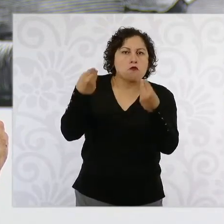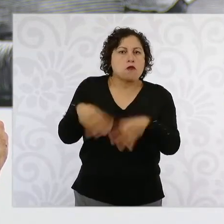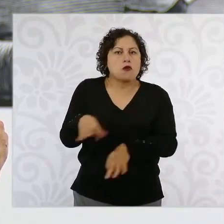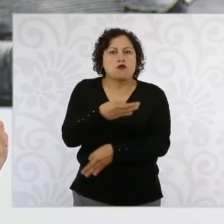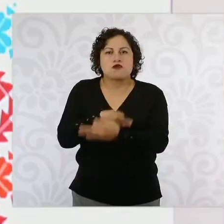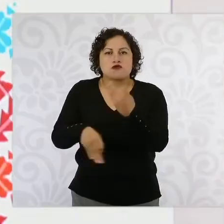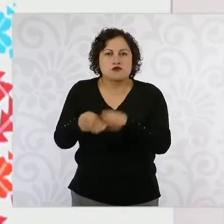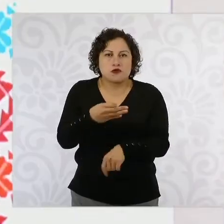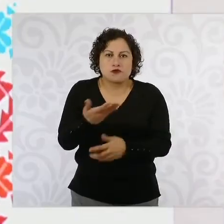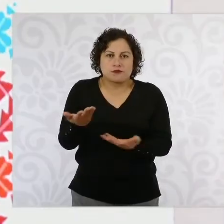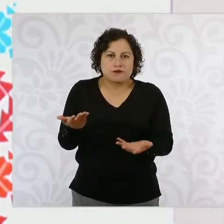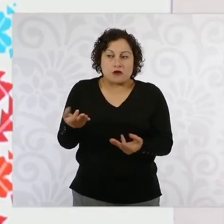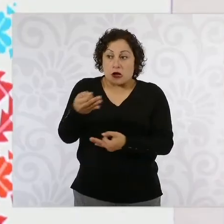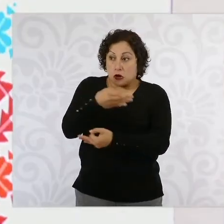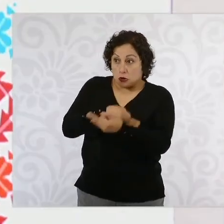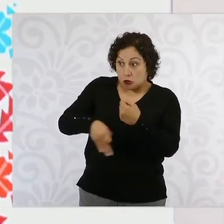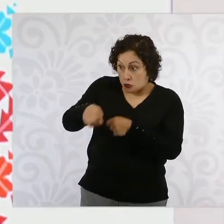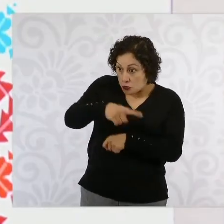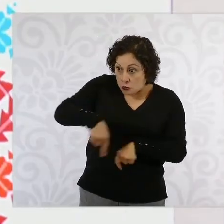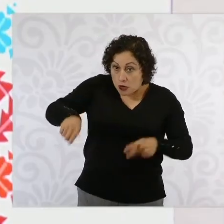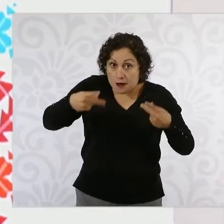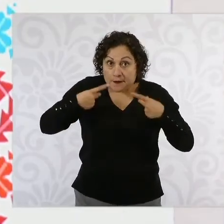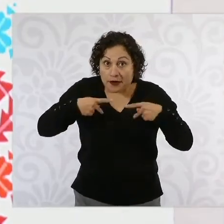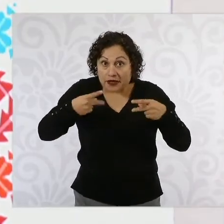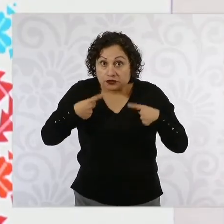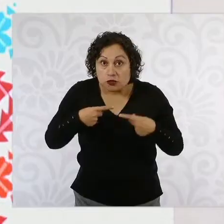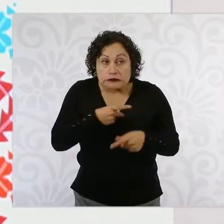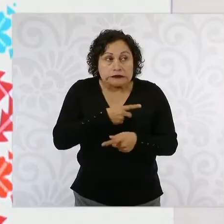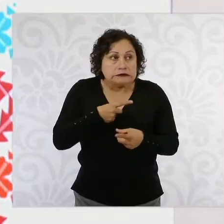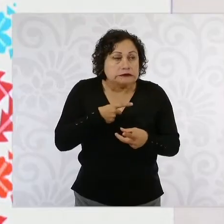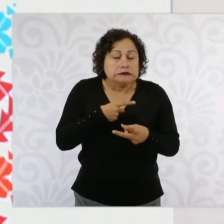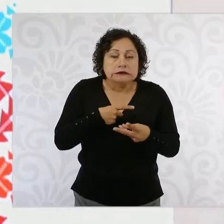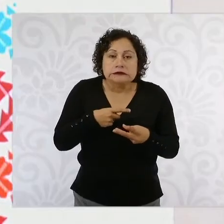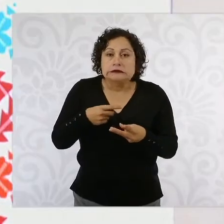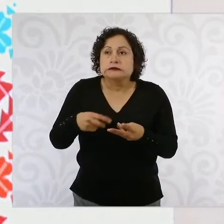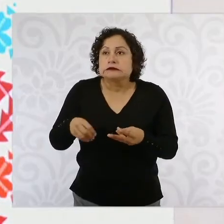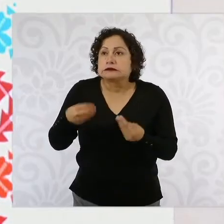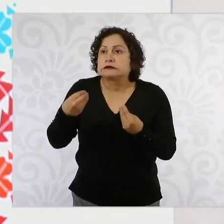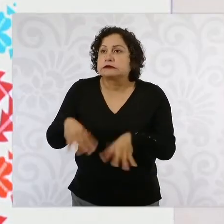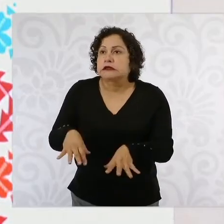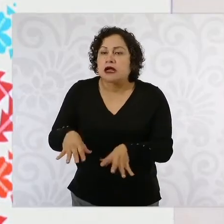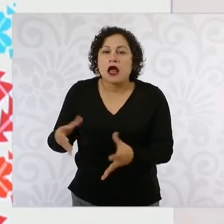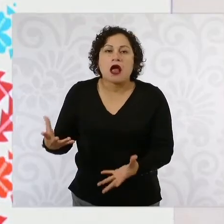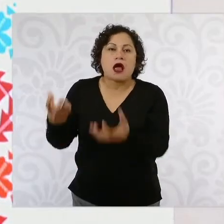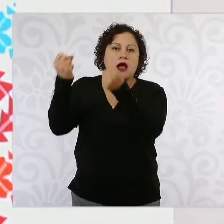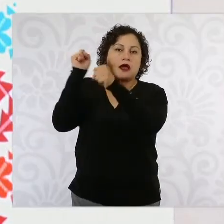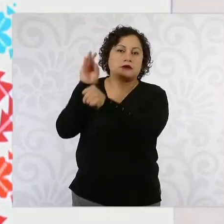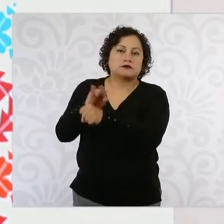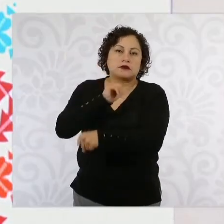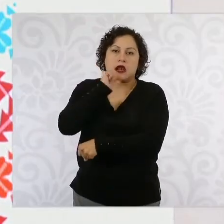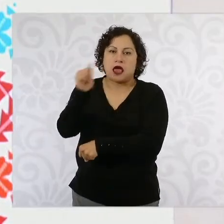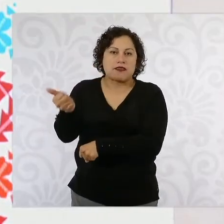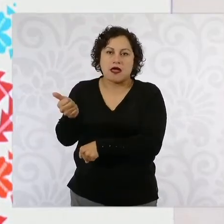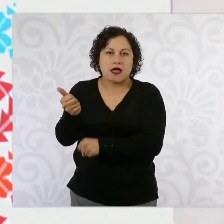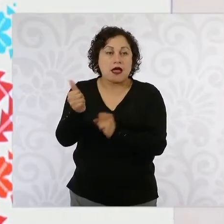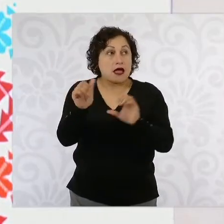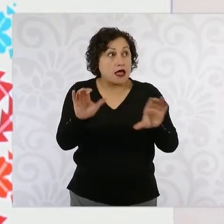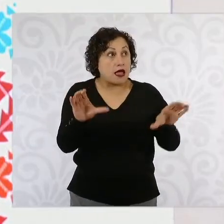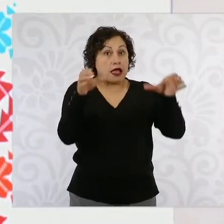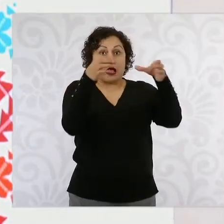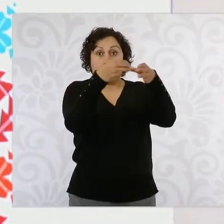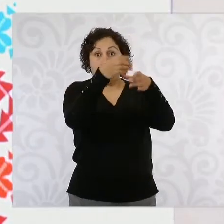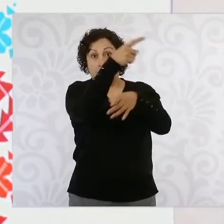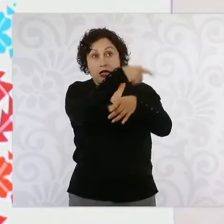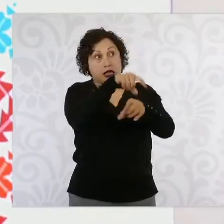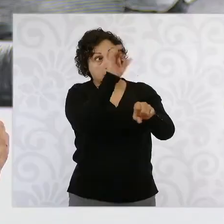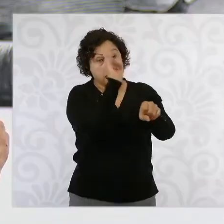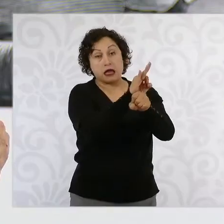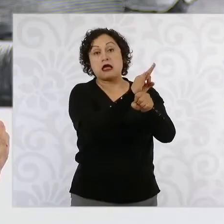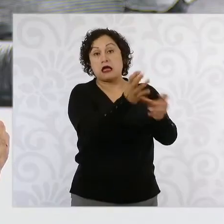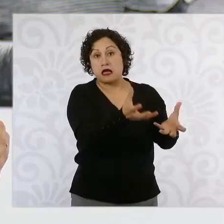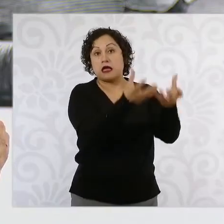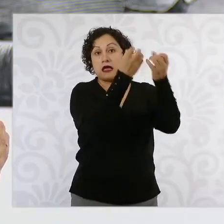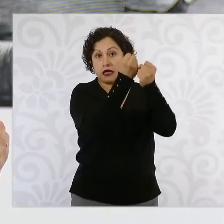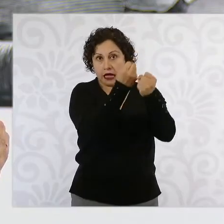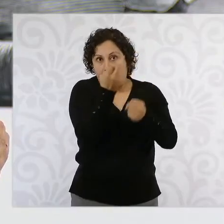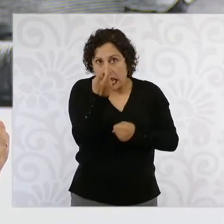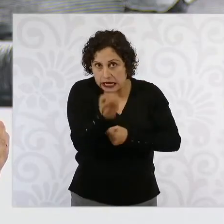no se les rescató se rescató a los de arriba Ese fue el primer problema el segundo es la